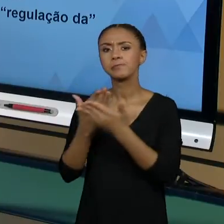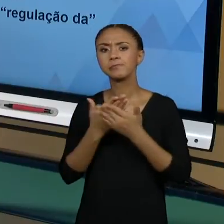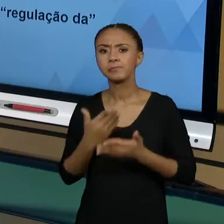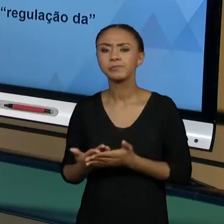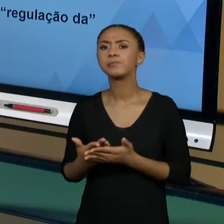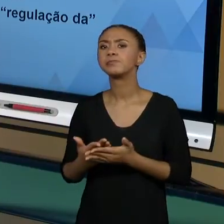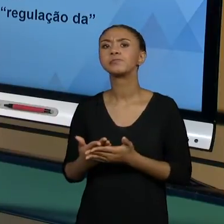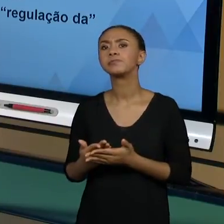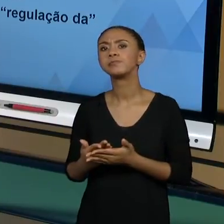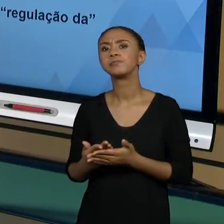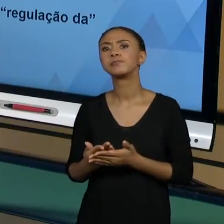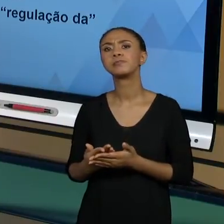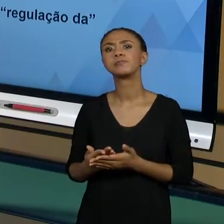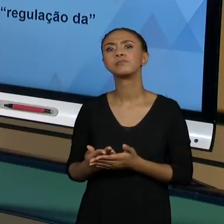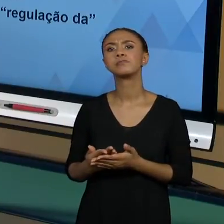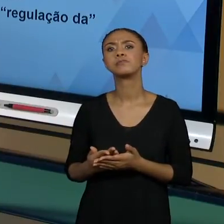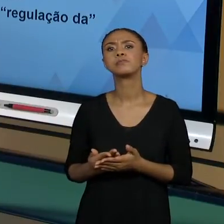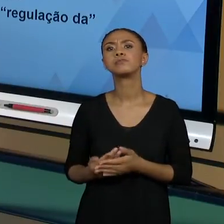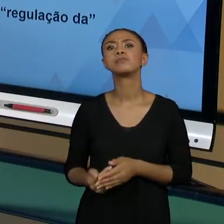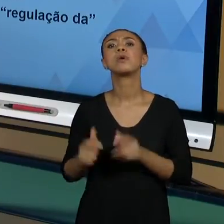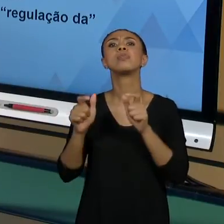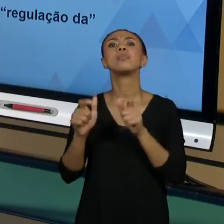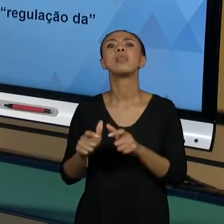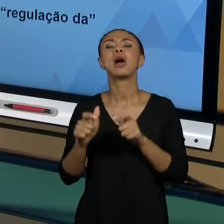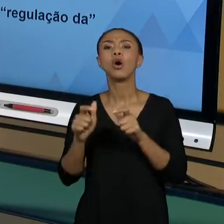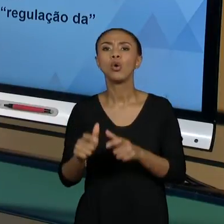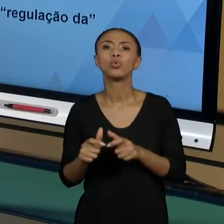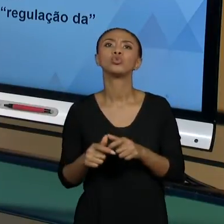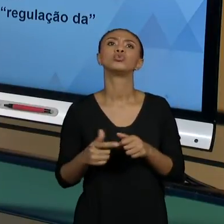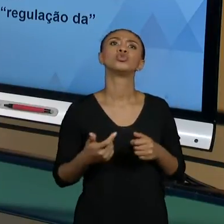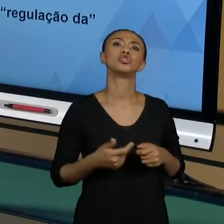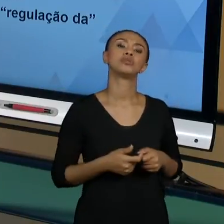INGLATERRA. ENTÃO, NO CASO, PROFESSOR STUART HALL